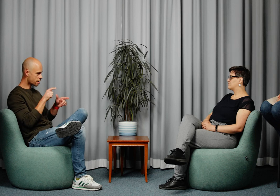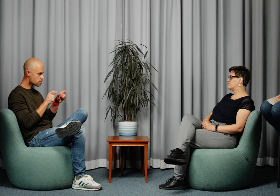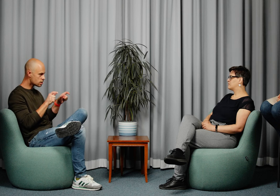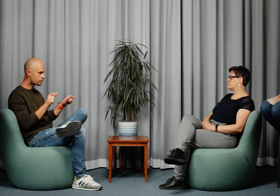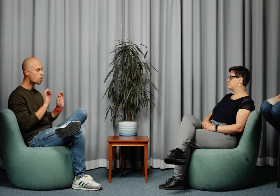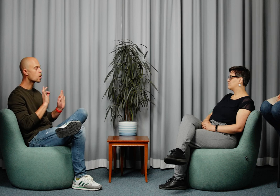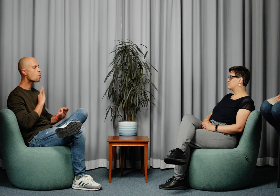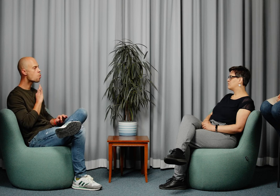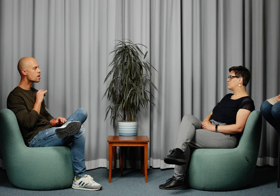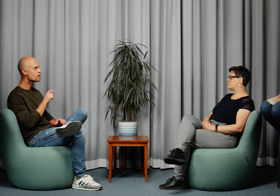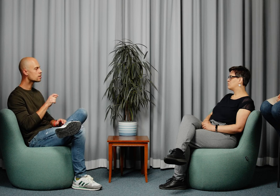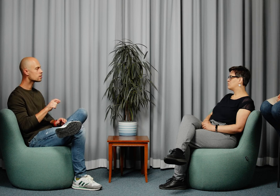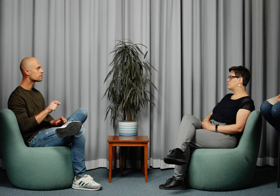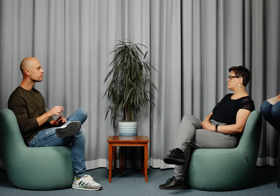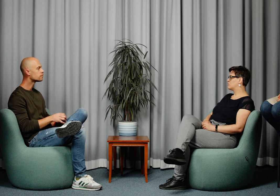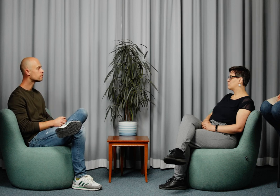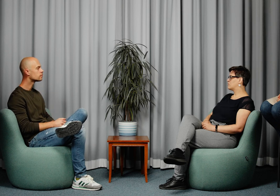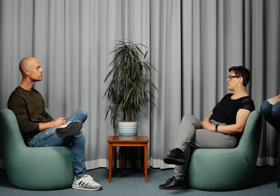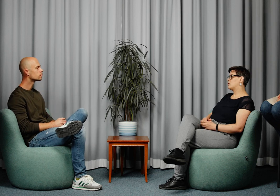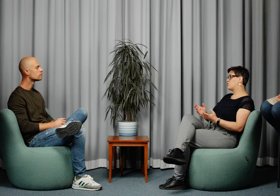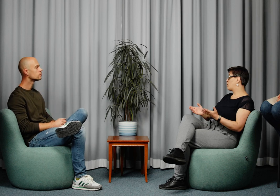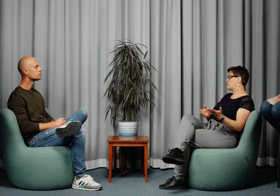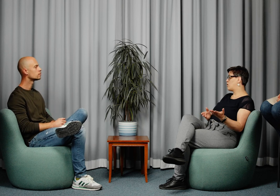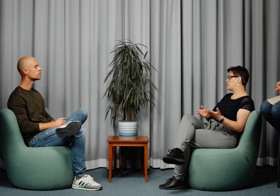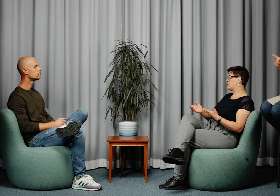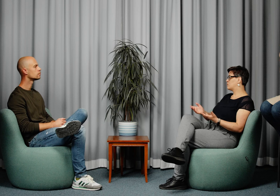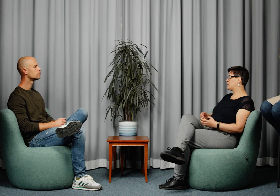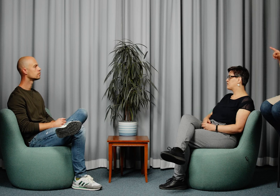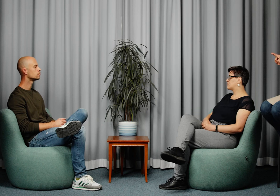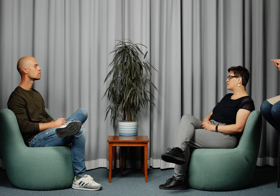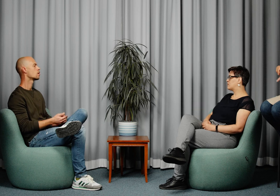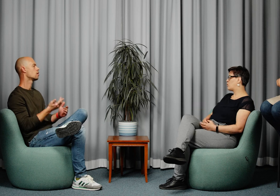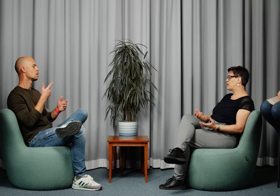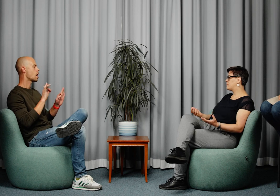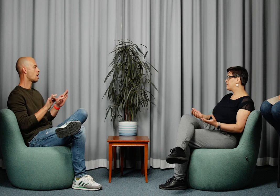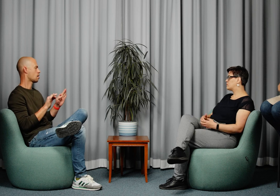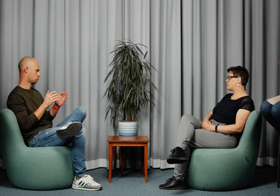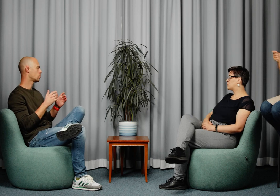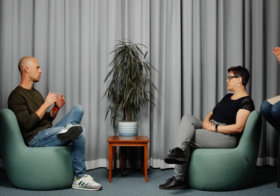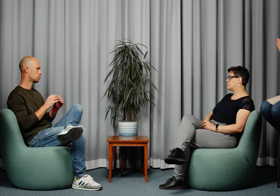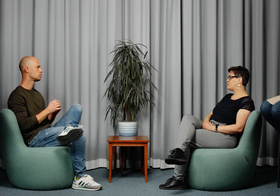Du meinst Kursteilnehmer:innen oder Kolleg:innen? Sowohl als auch. Also gibt es online Meetings zum Beispiel?